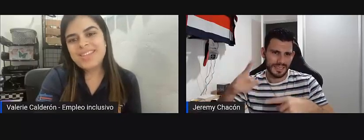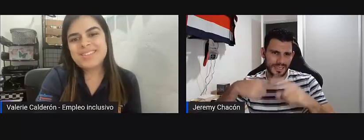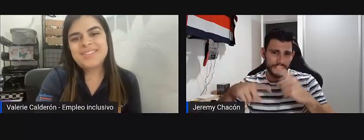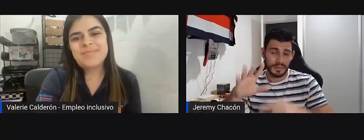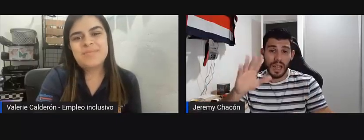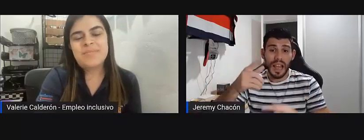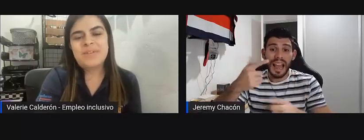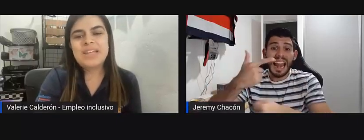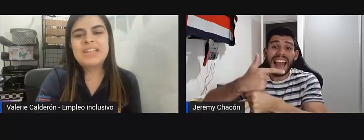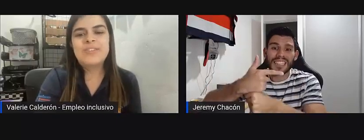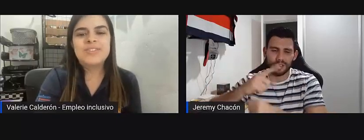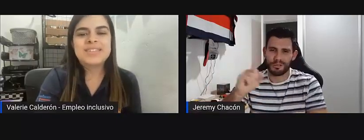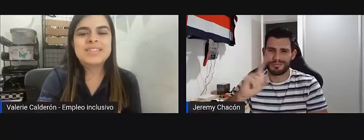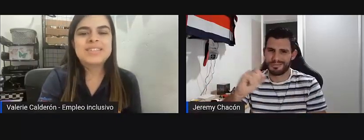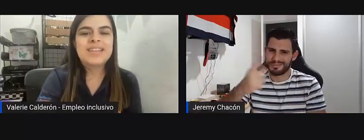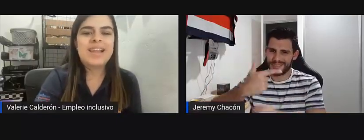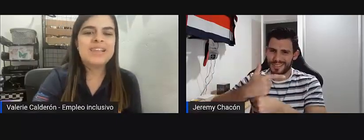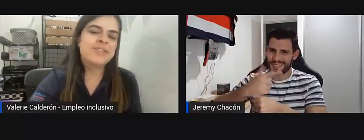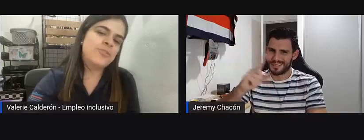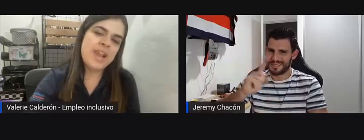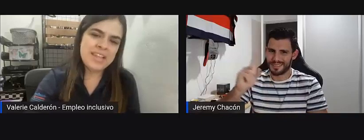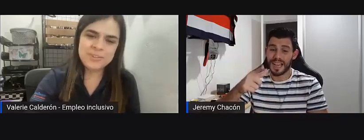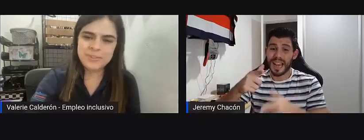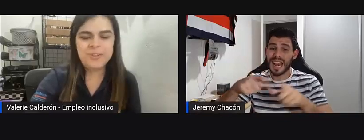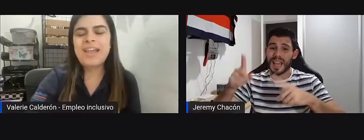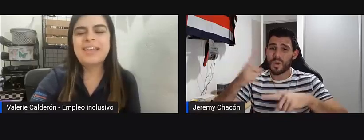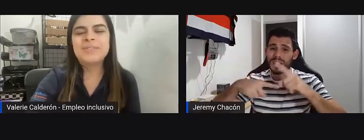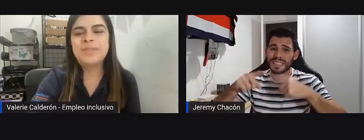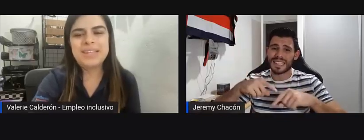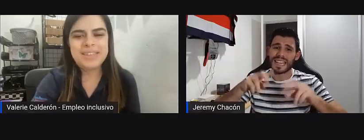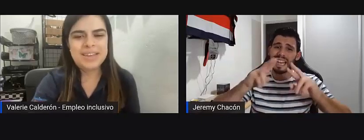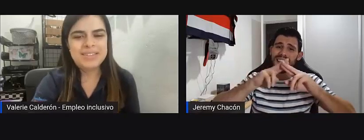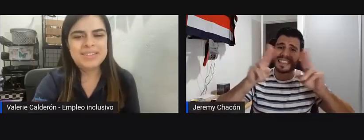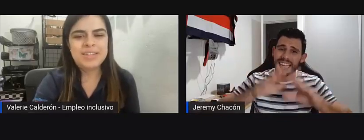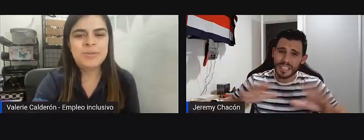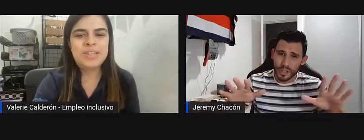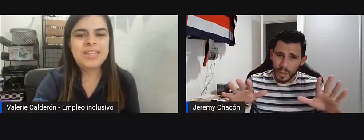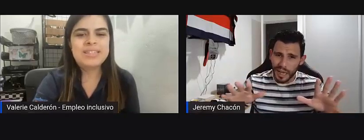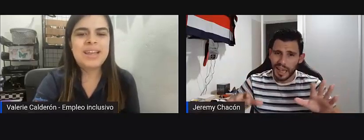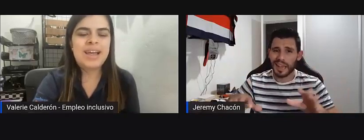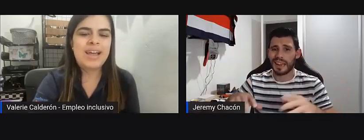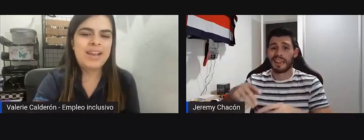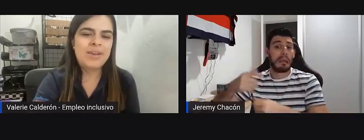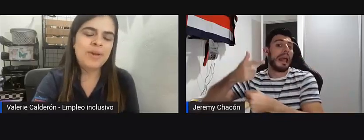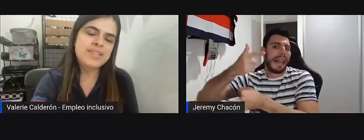de señas verdad Entonces la no la lesco no es la que se utiliza se utiliza la lengua